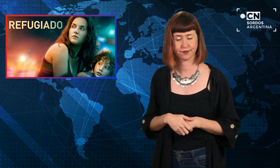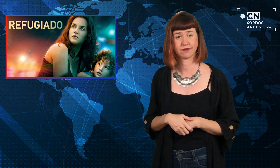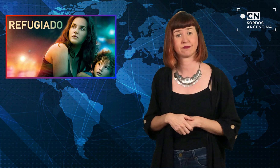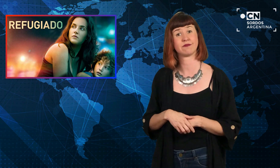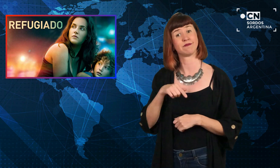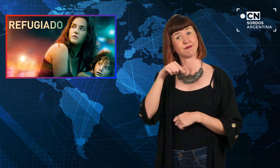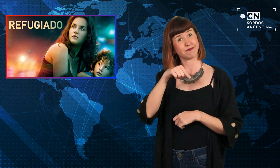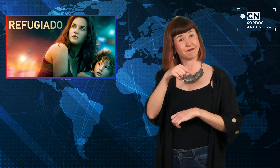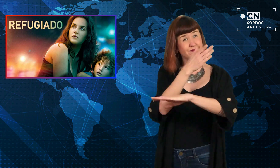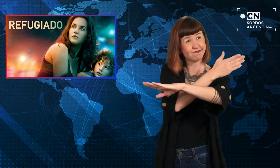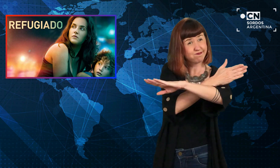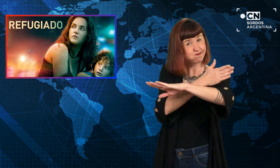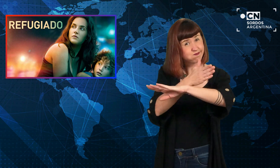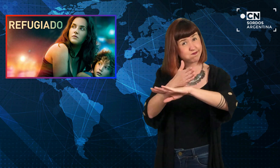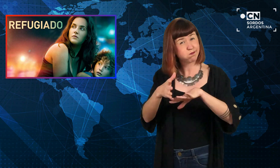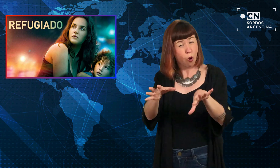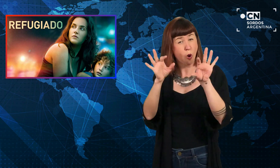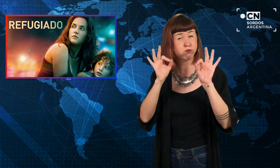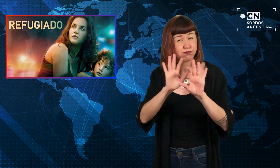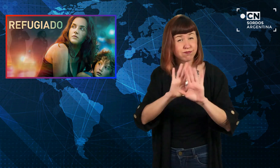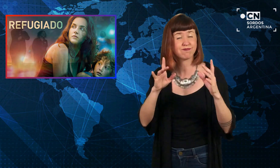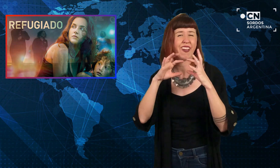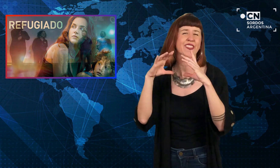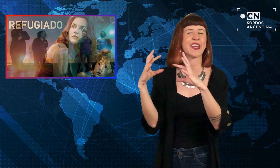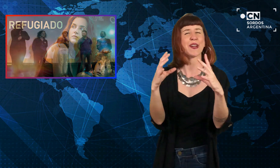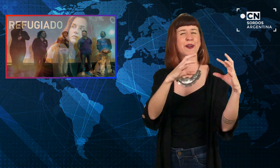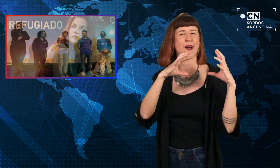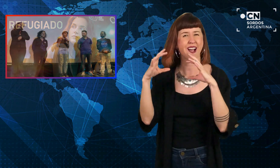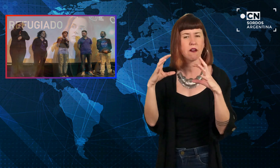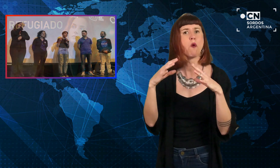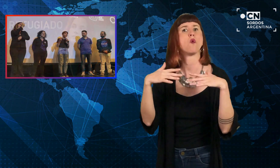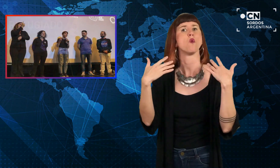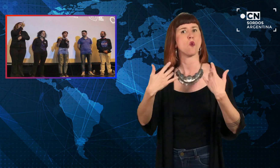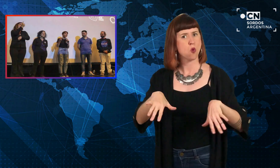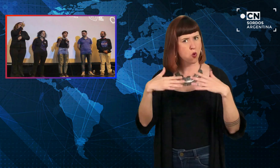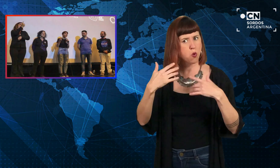Luego de la proyección de la película, se desarrolló un conversatorio sobre